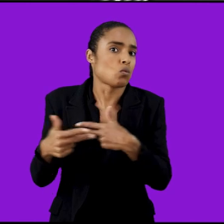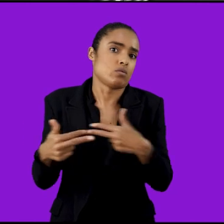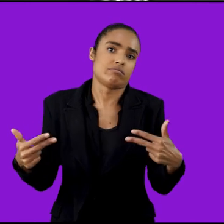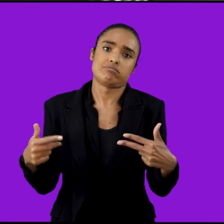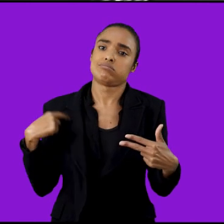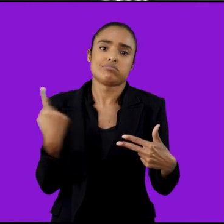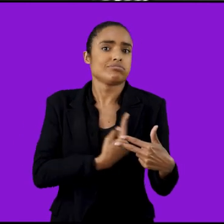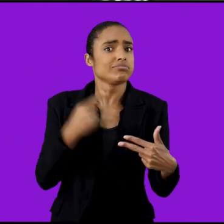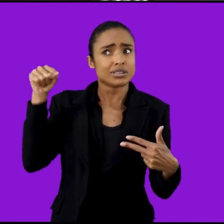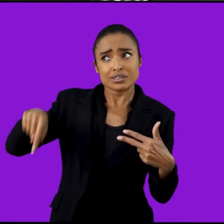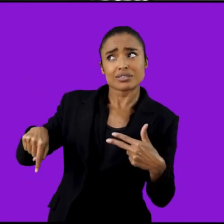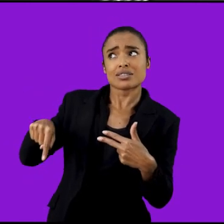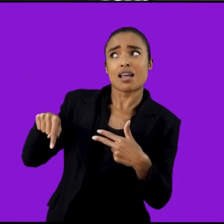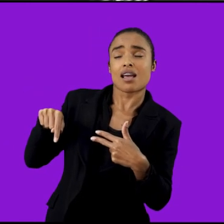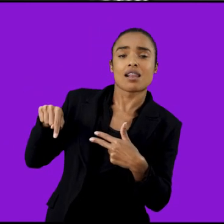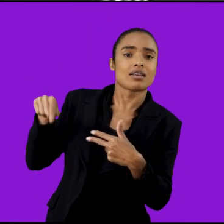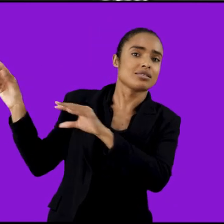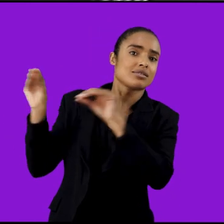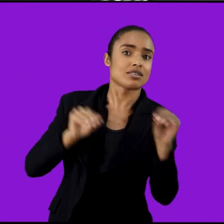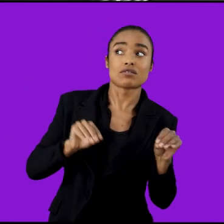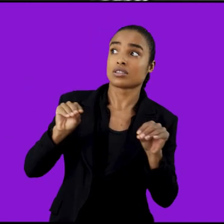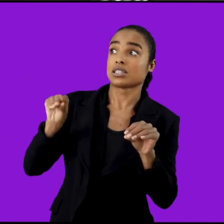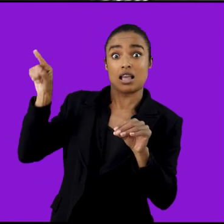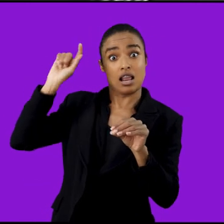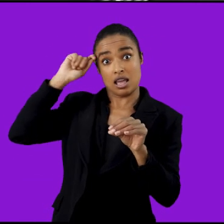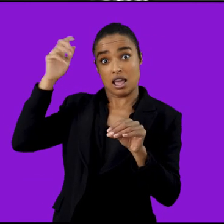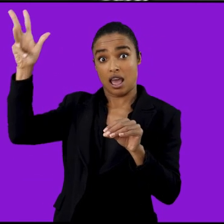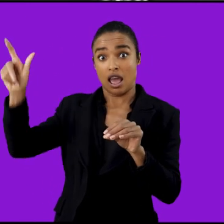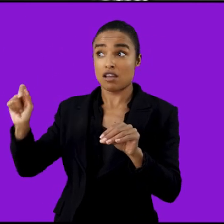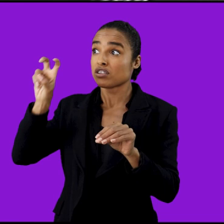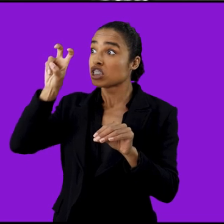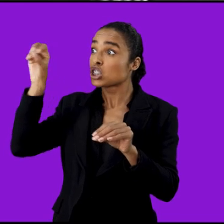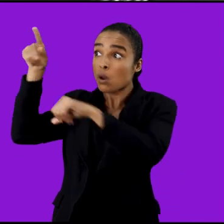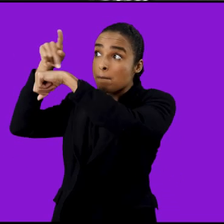a gente traz do continente africano com seus mais de 50 países… então a feira, a feira